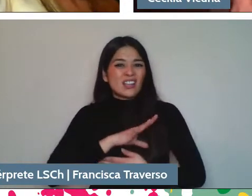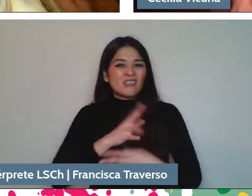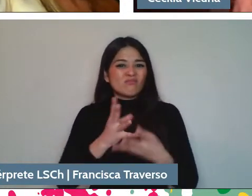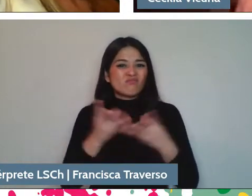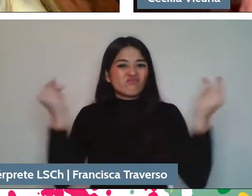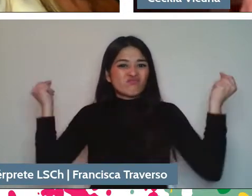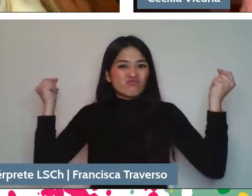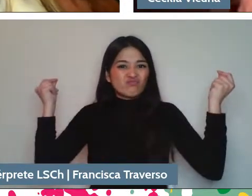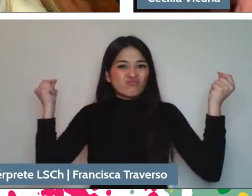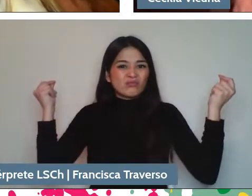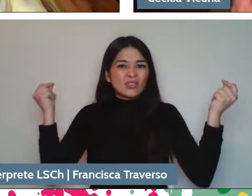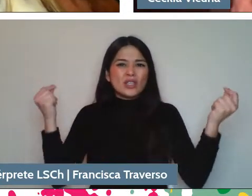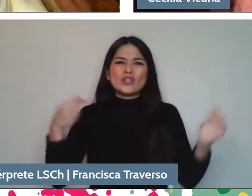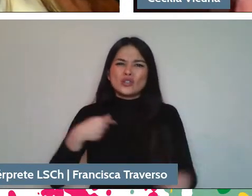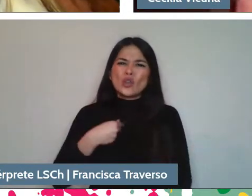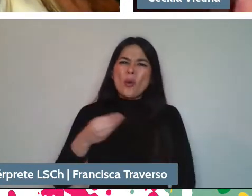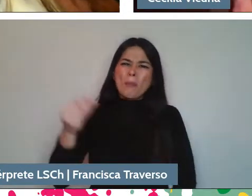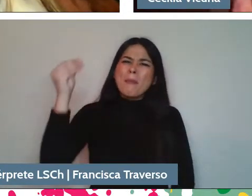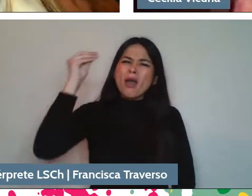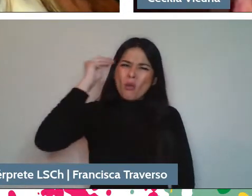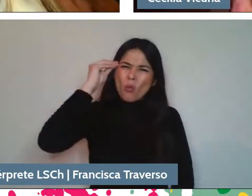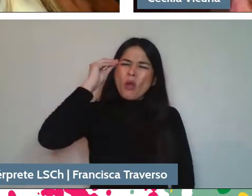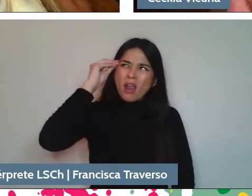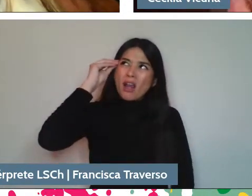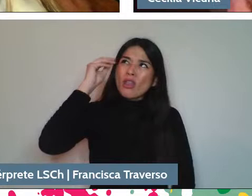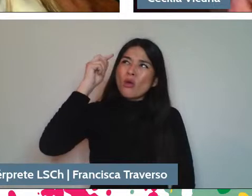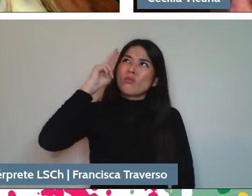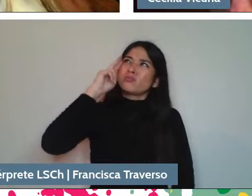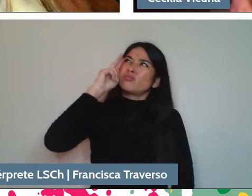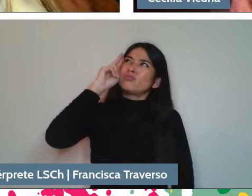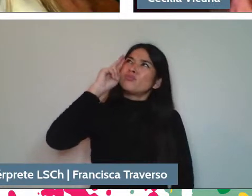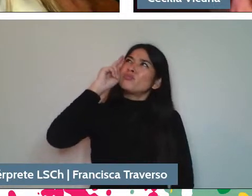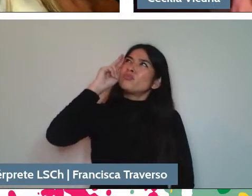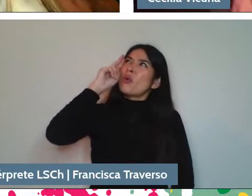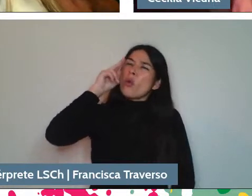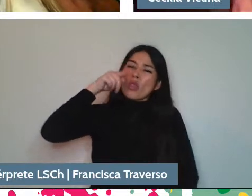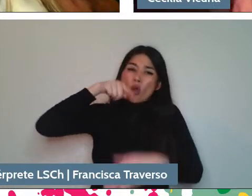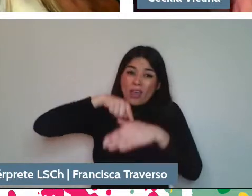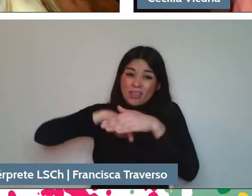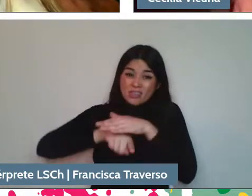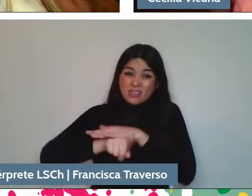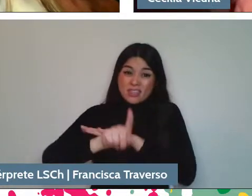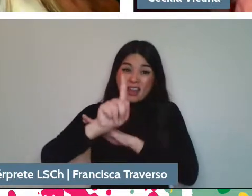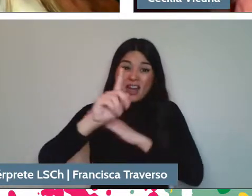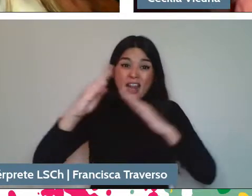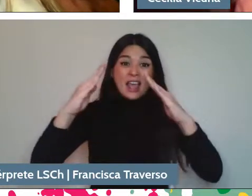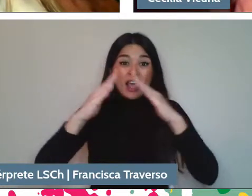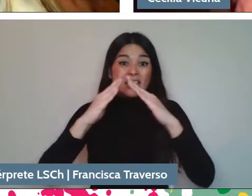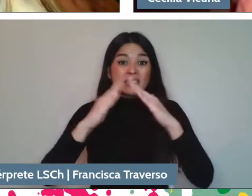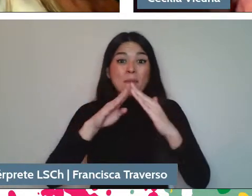Yo me acuerdo, tengo vividos recuerdos de entrar, por ejemplo, a la casa de mi tía Teresa o de mi tía Lola.